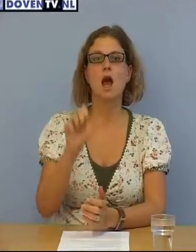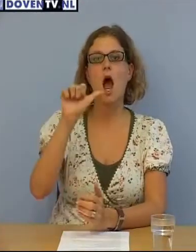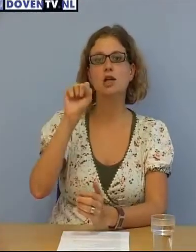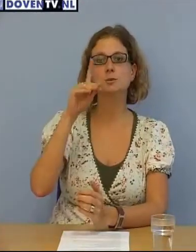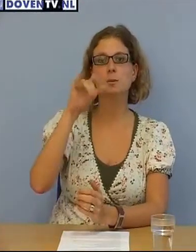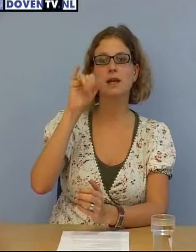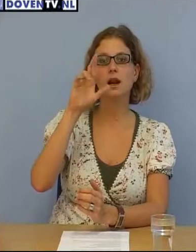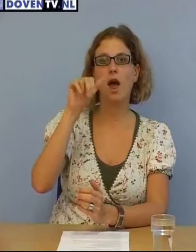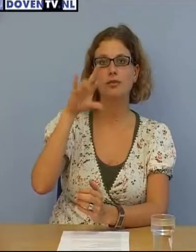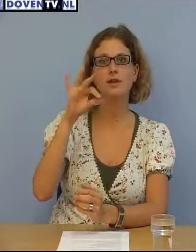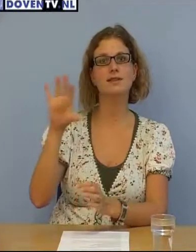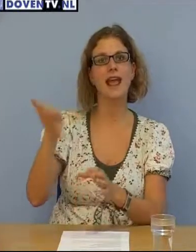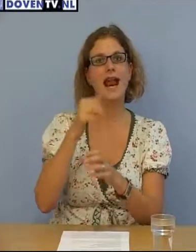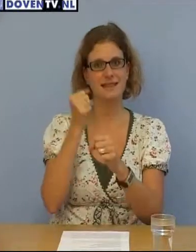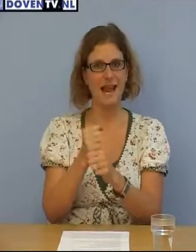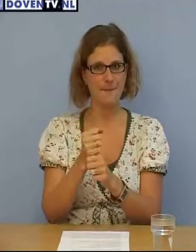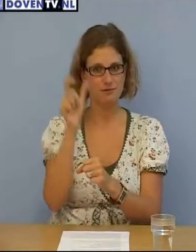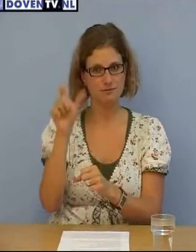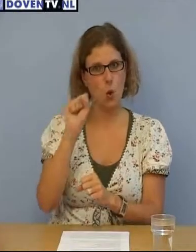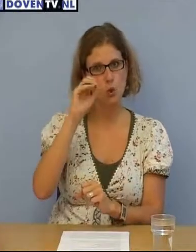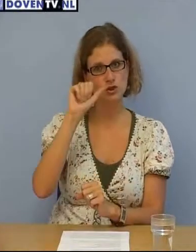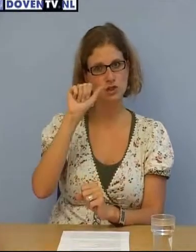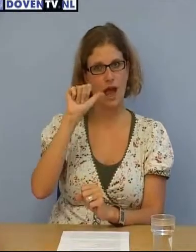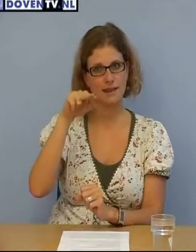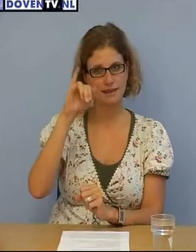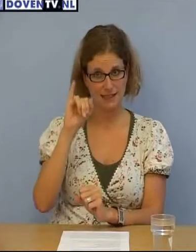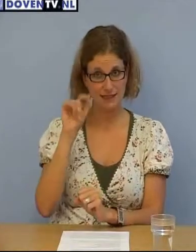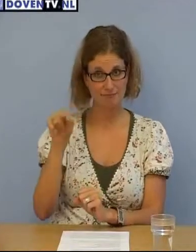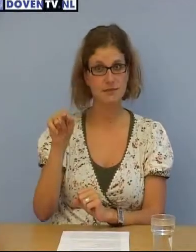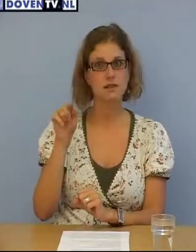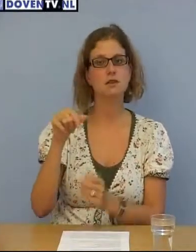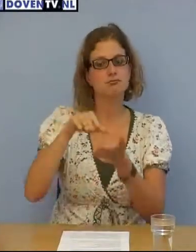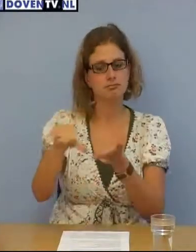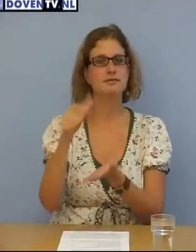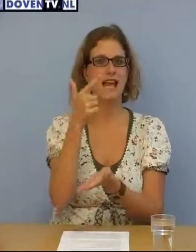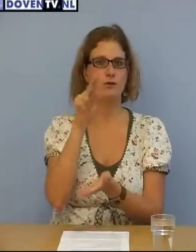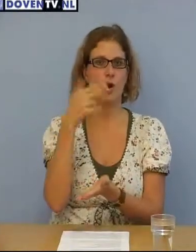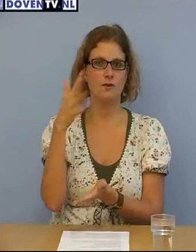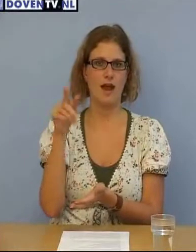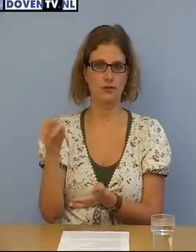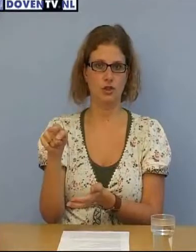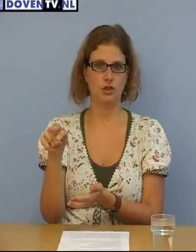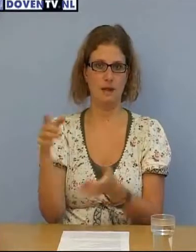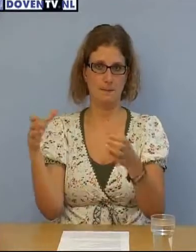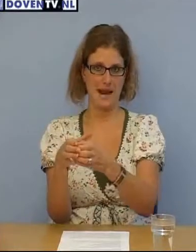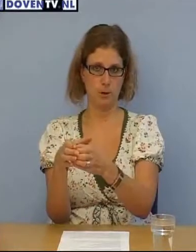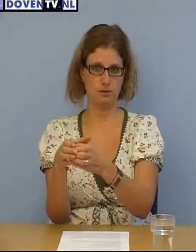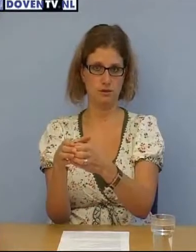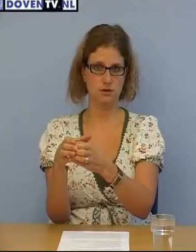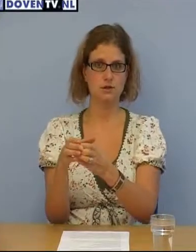Aspirant-deelnemers van OSANI betalen 7,50 euro per bijeenkomst.